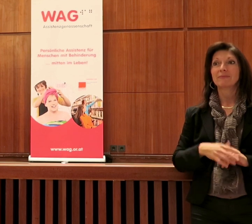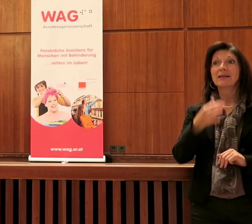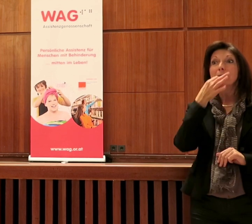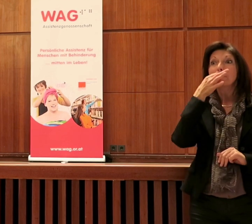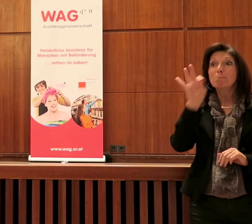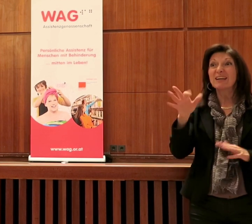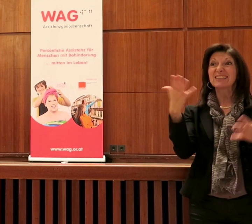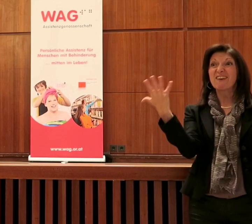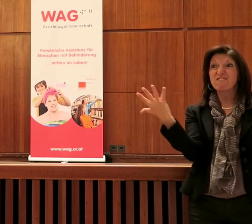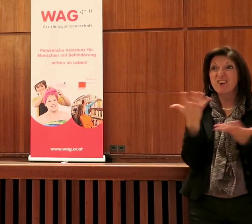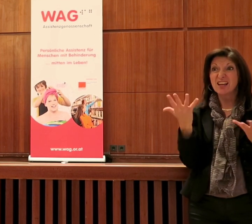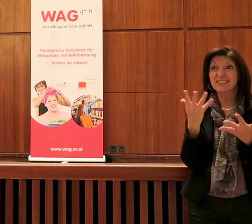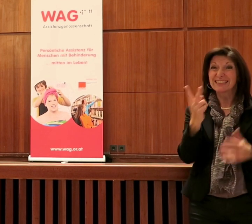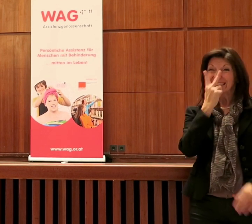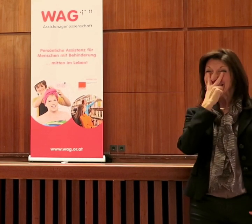[Lachen]